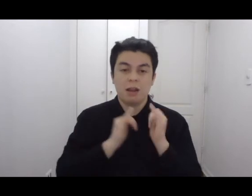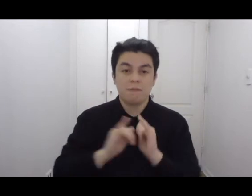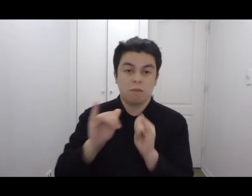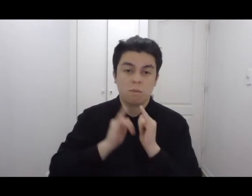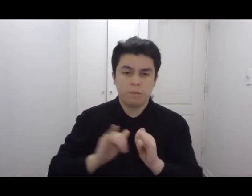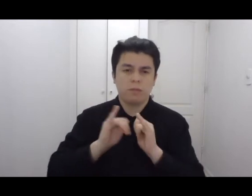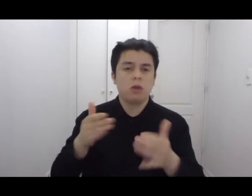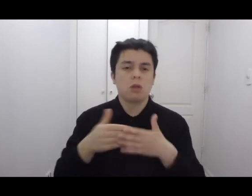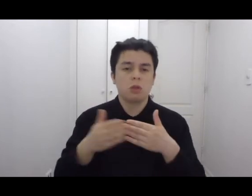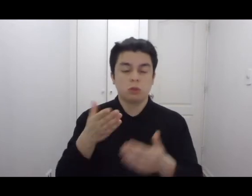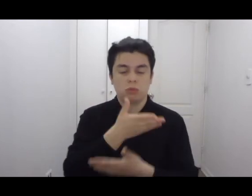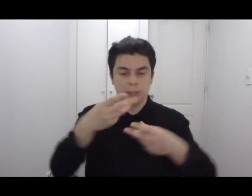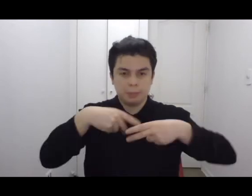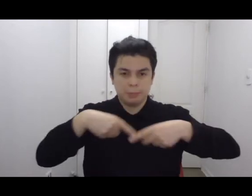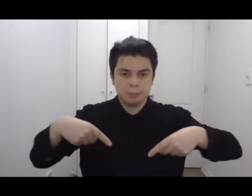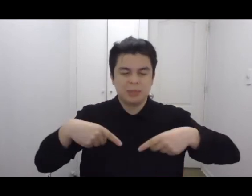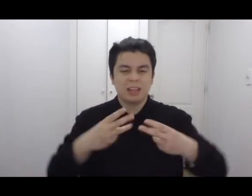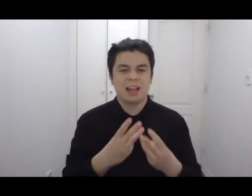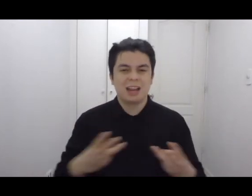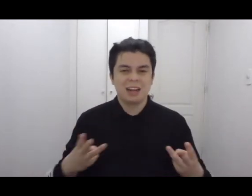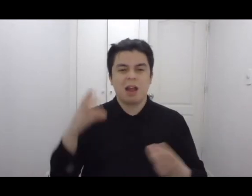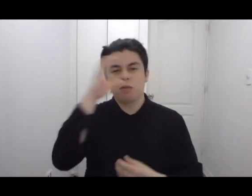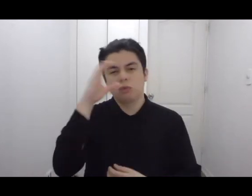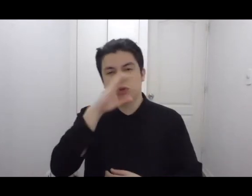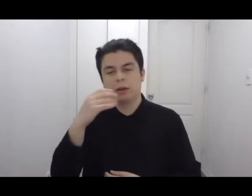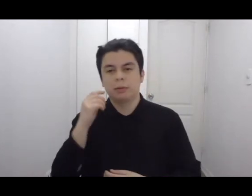harta información, vamos a dejar un link también abajo donde puede encontrar información al